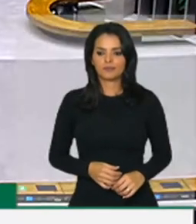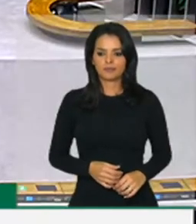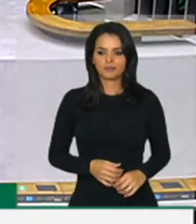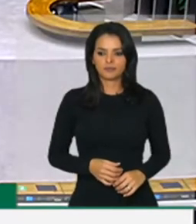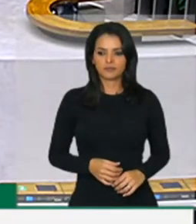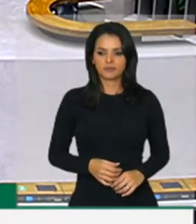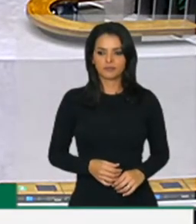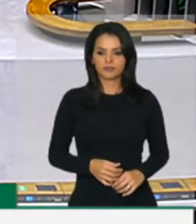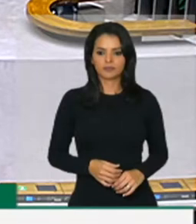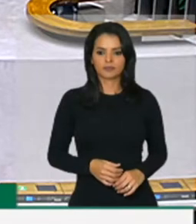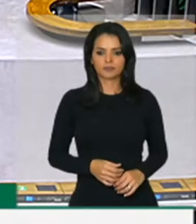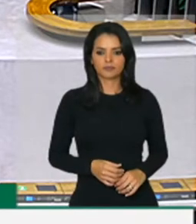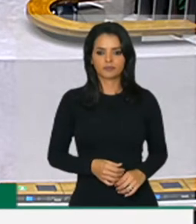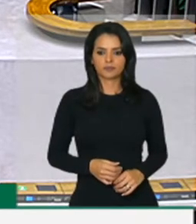PELO TEMPO DE... QUAL É O